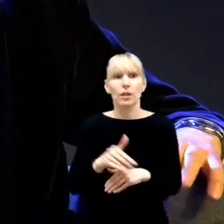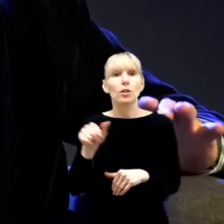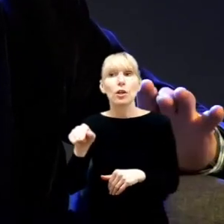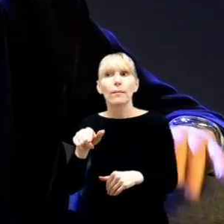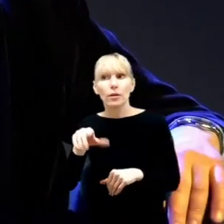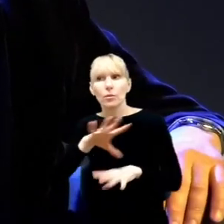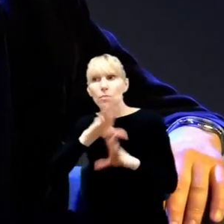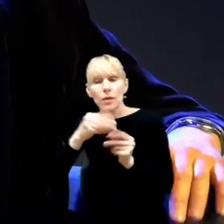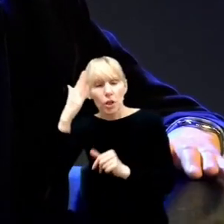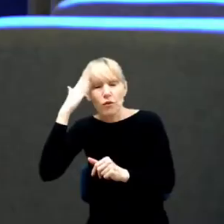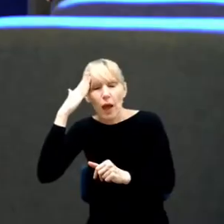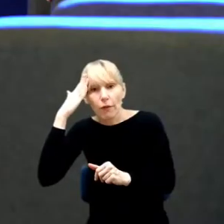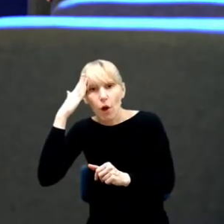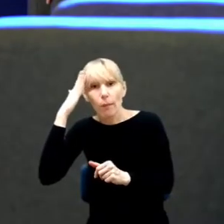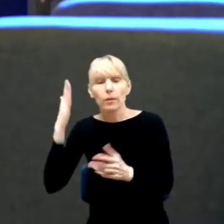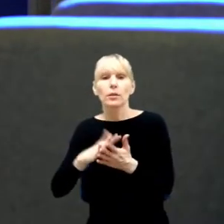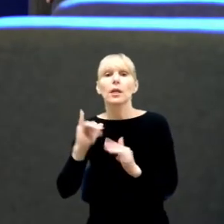podejmowana przez siebie działań, nawet po fakcie.